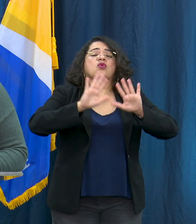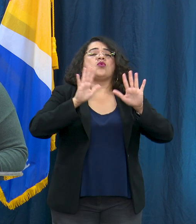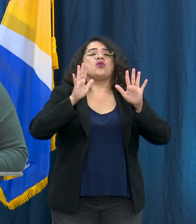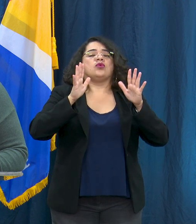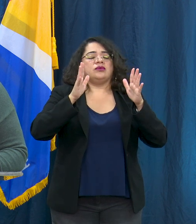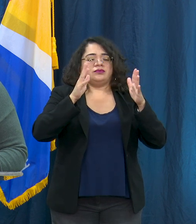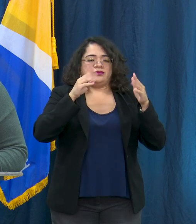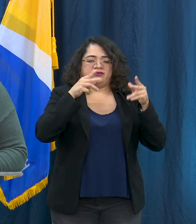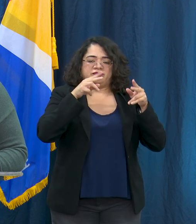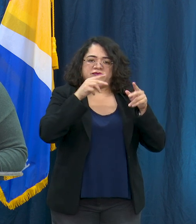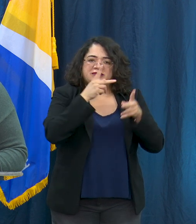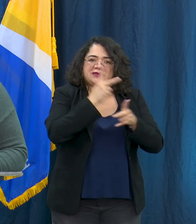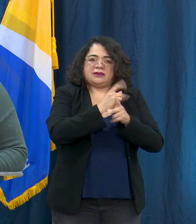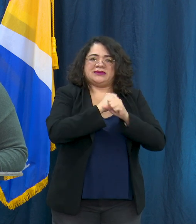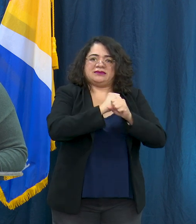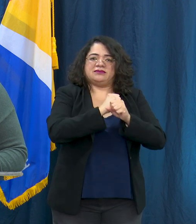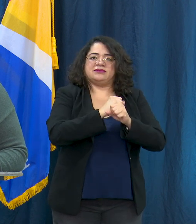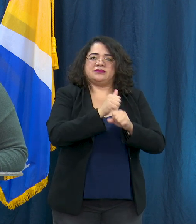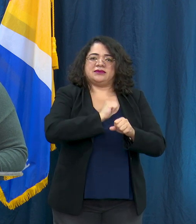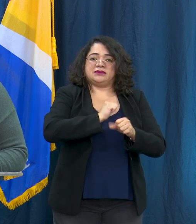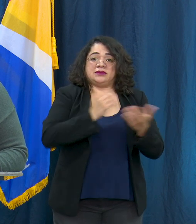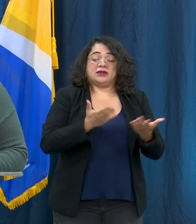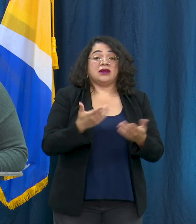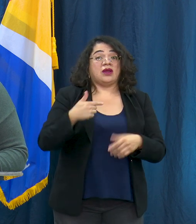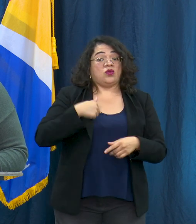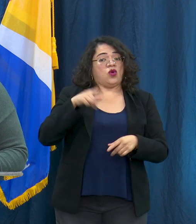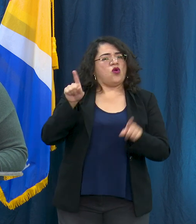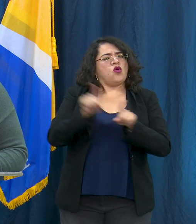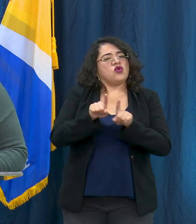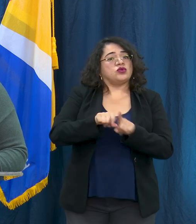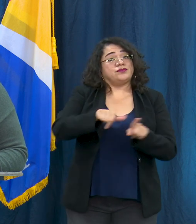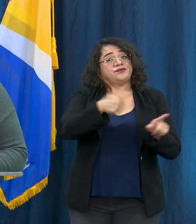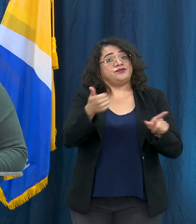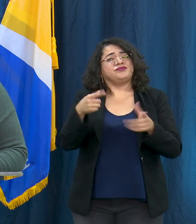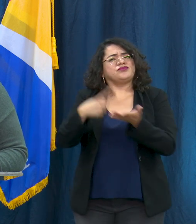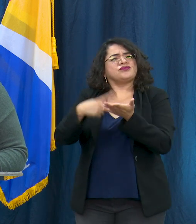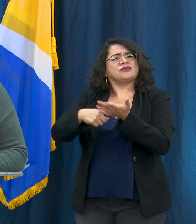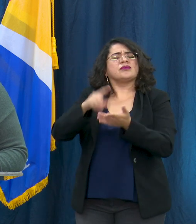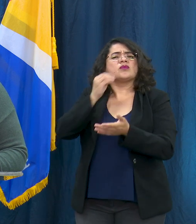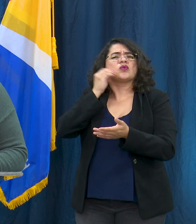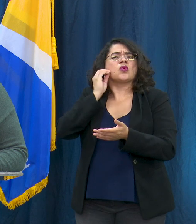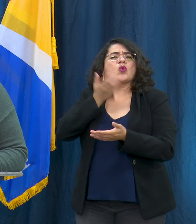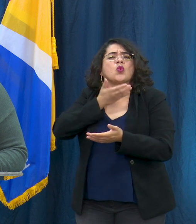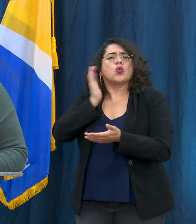Samos vivienda Segura's de calidad para todos residentes es una prioridad a